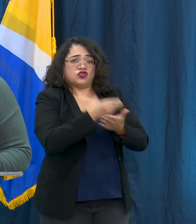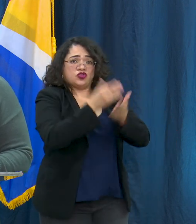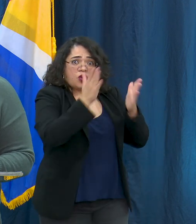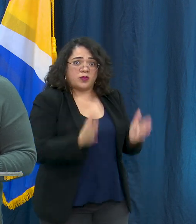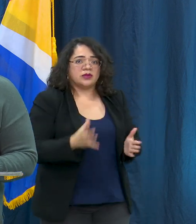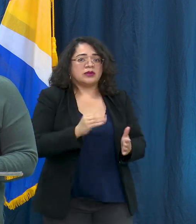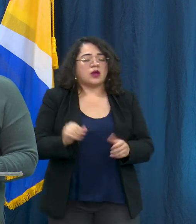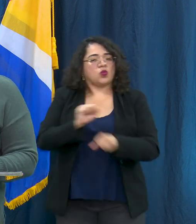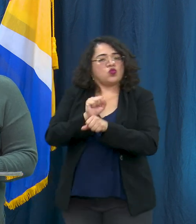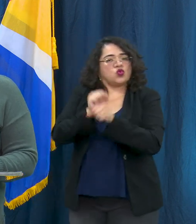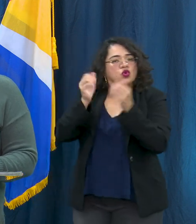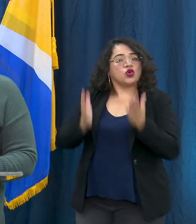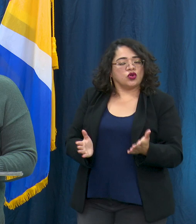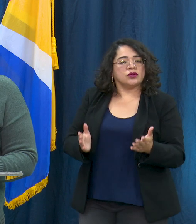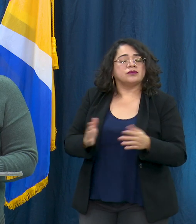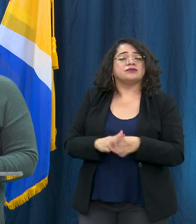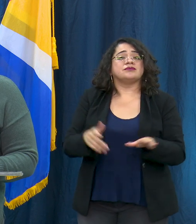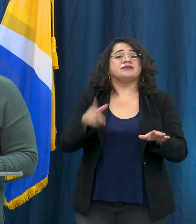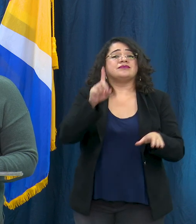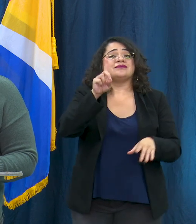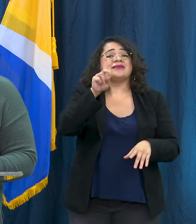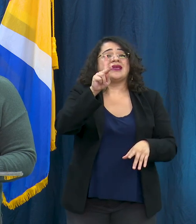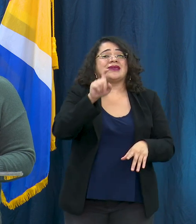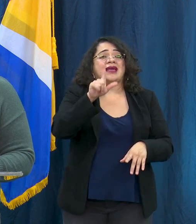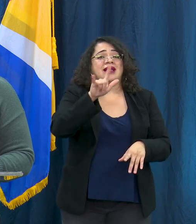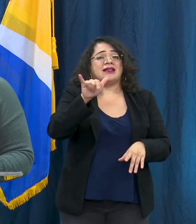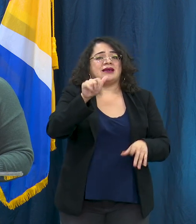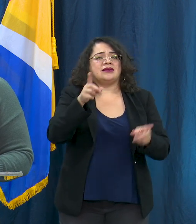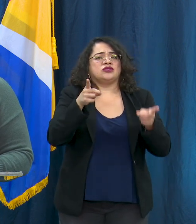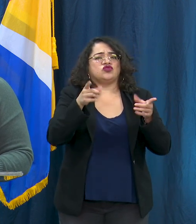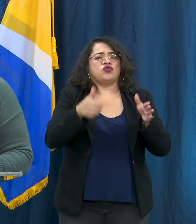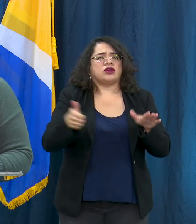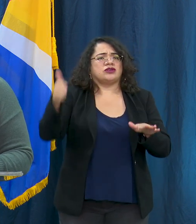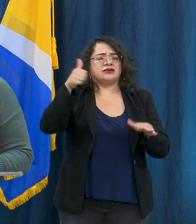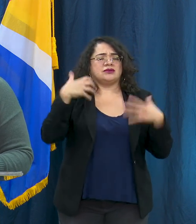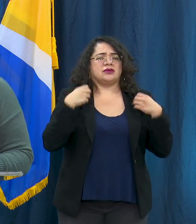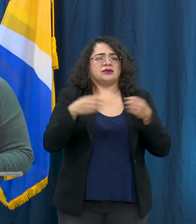nos director Akali boy con no todo la información de los de sin parados